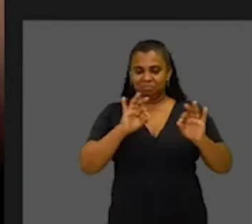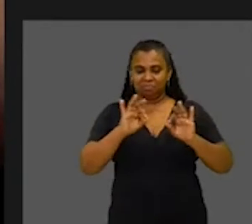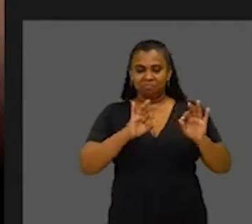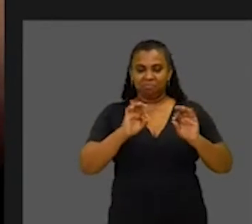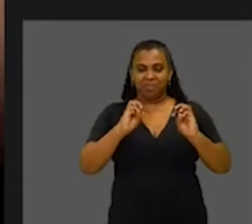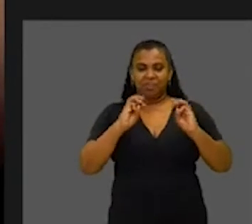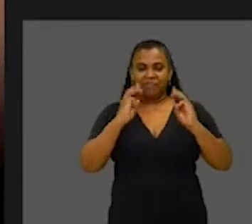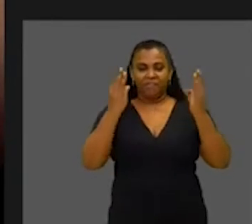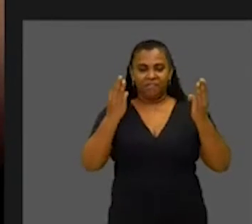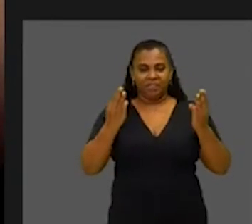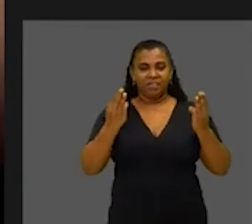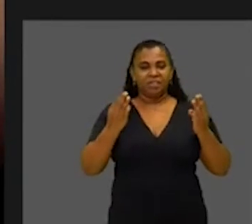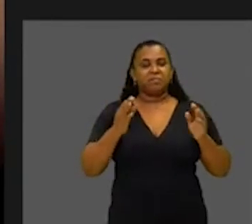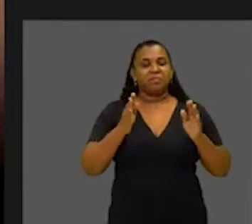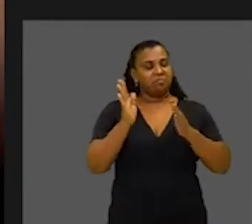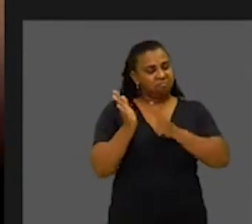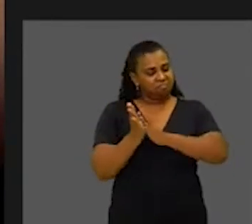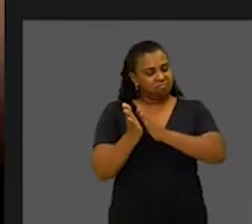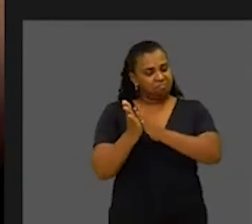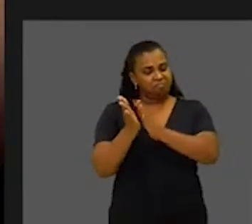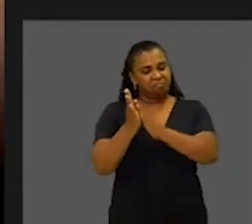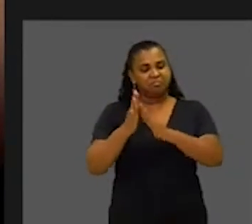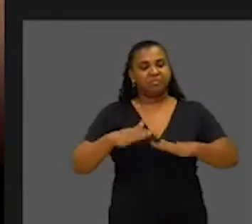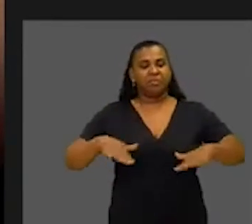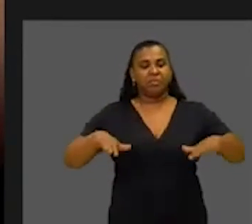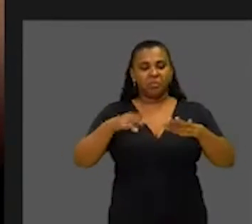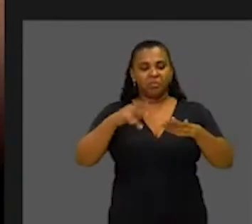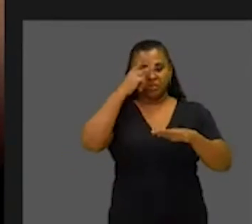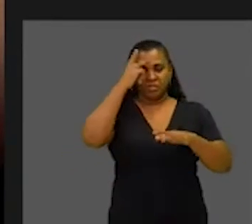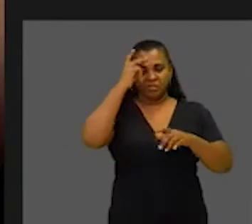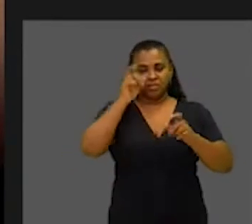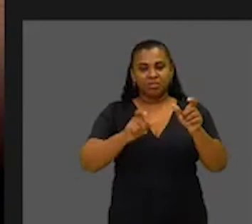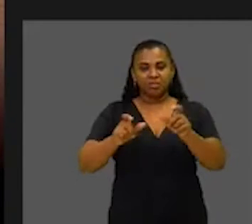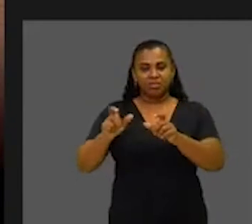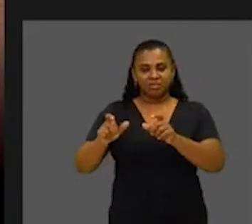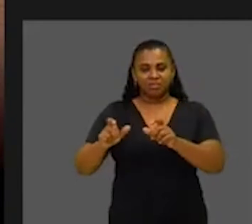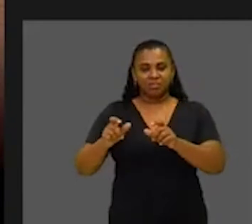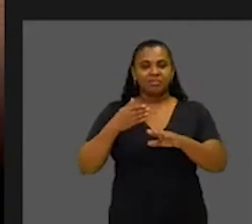tenho que tirar o meu chapéu para todas e todos que estão aí do lado de lá organizando tudo e